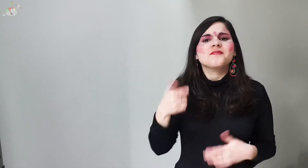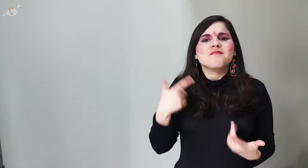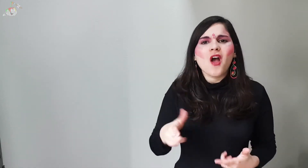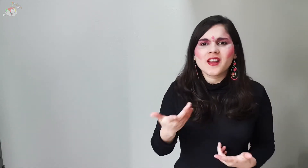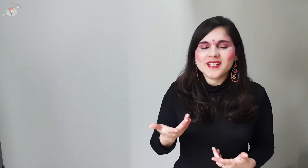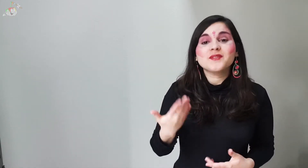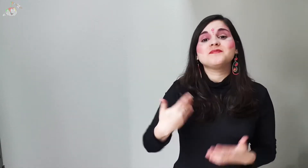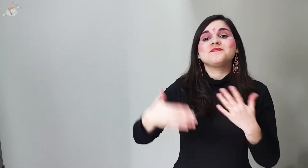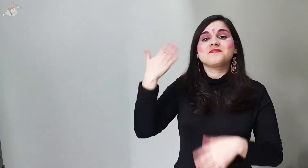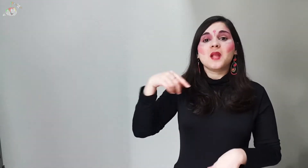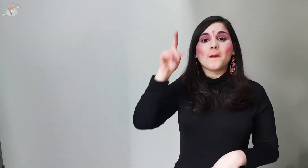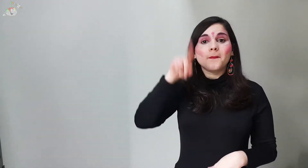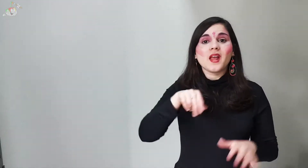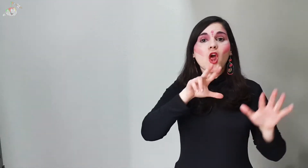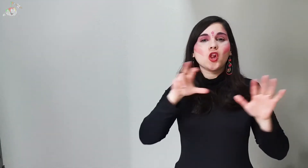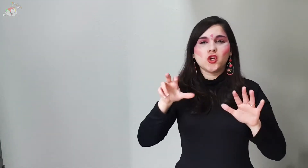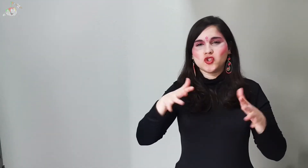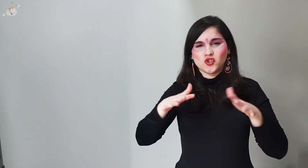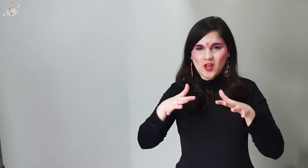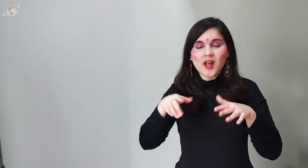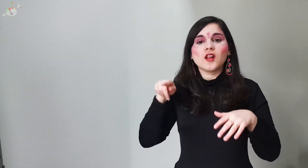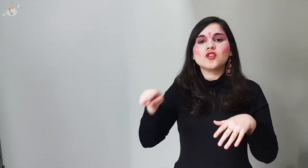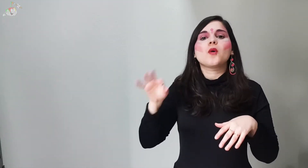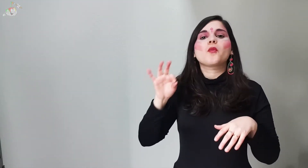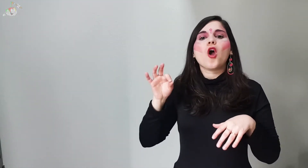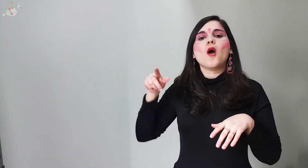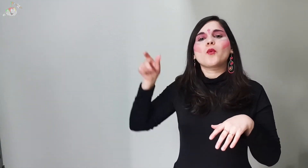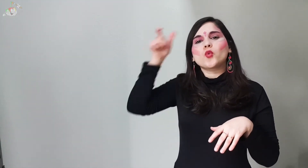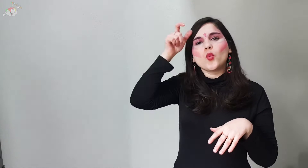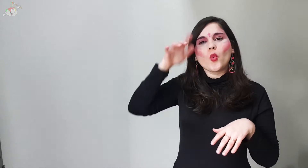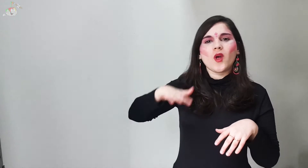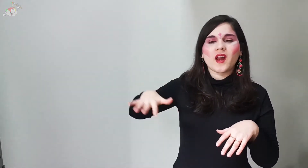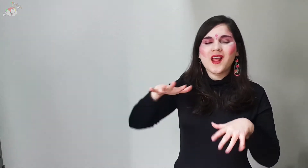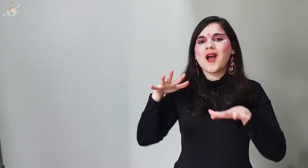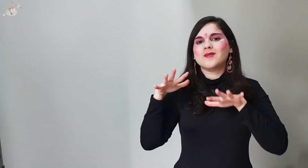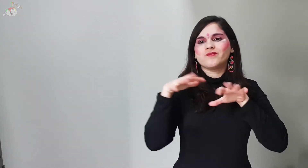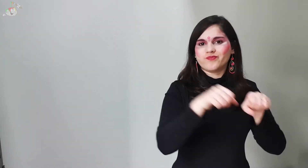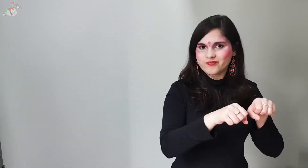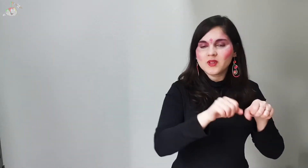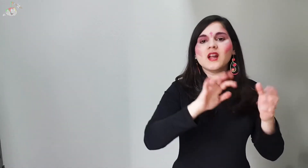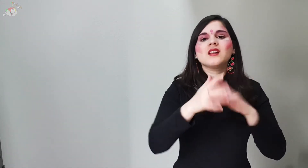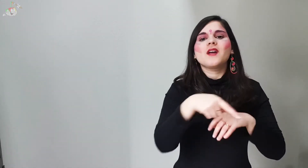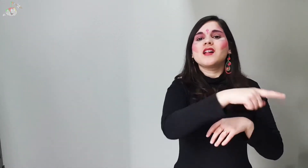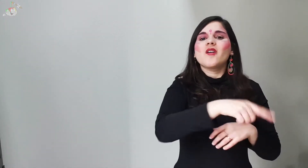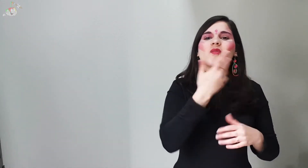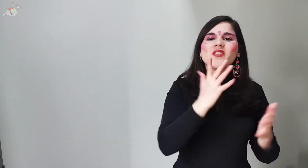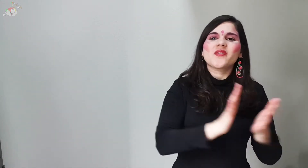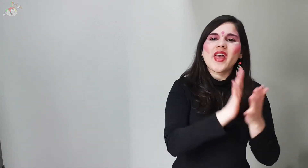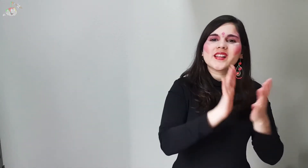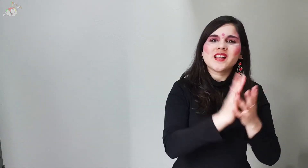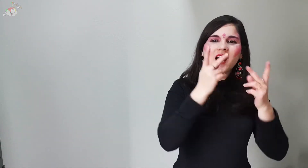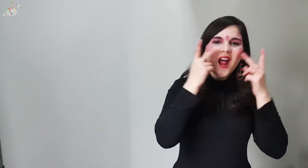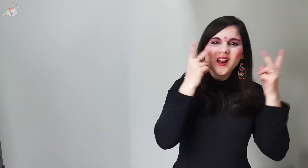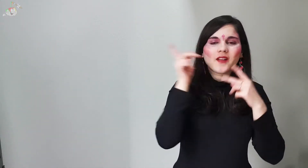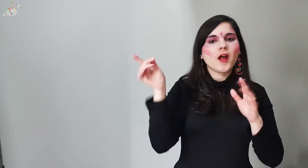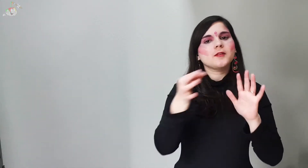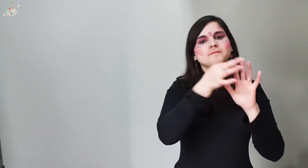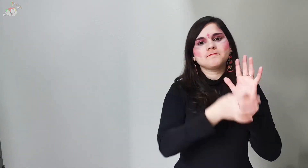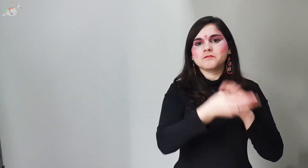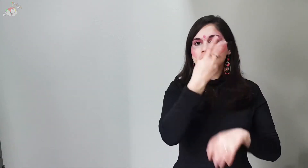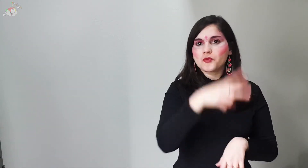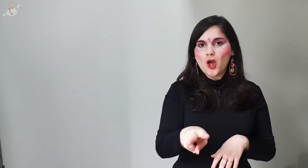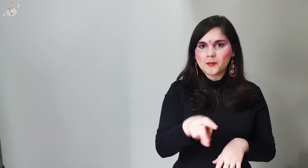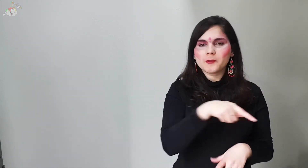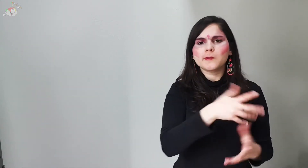Perché lo fanno? Nel 1800 circa i dominatori turchi proibivano la festa di Carnevale,